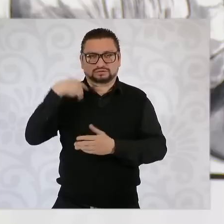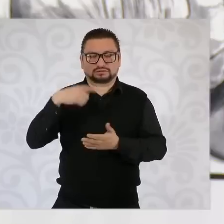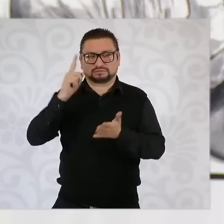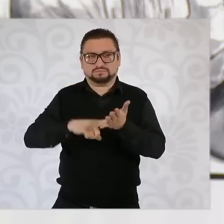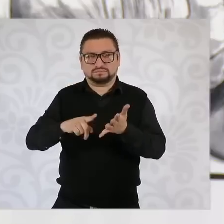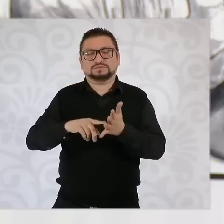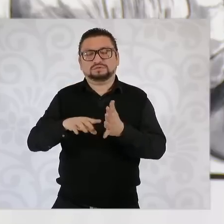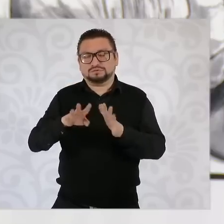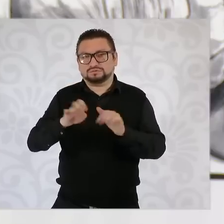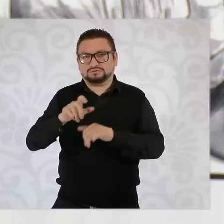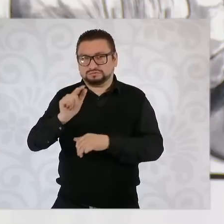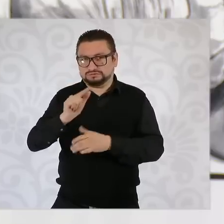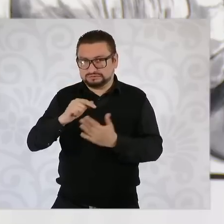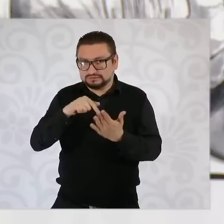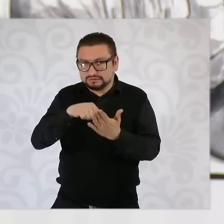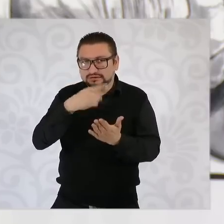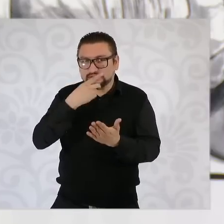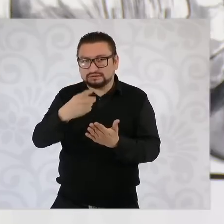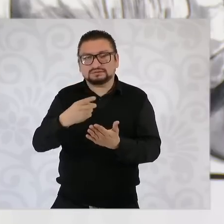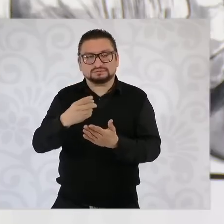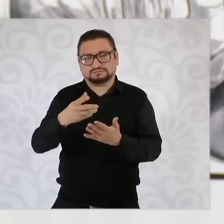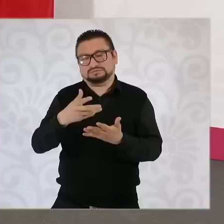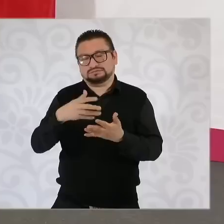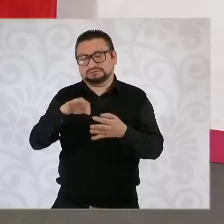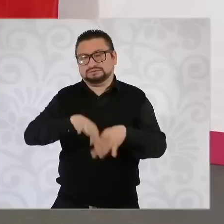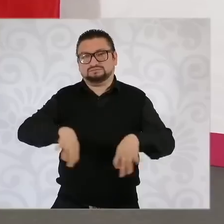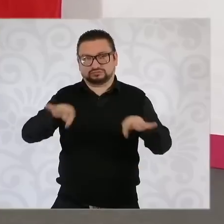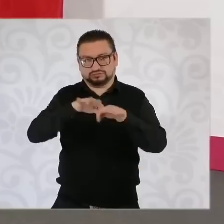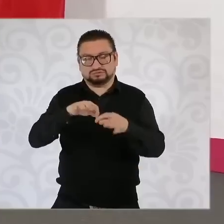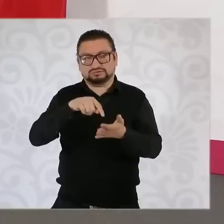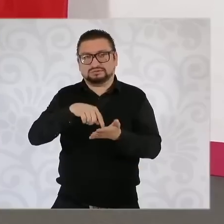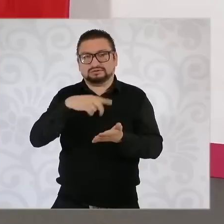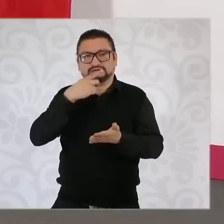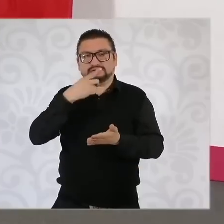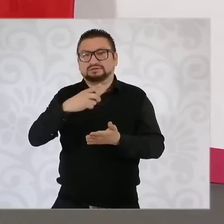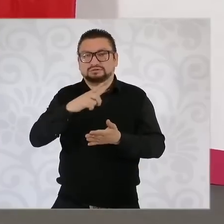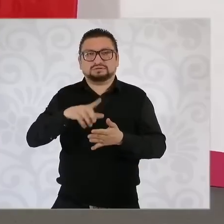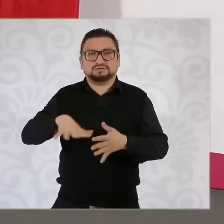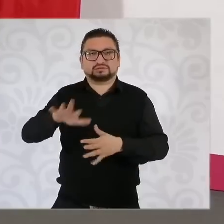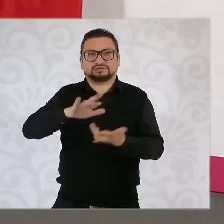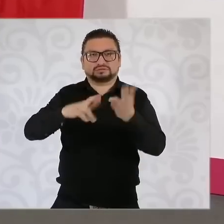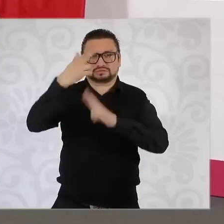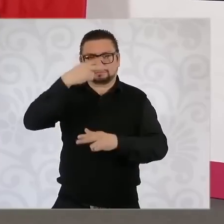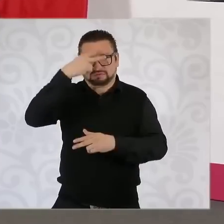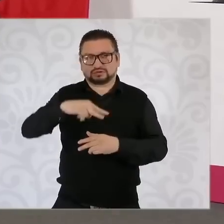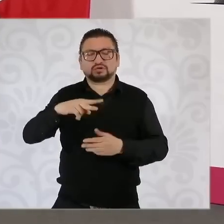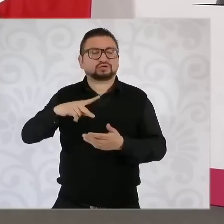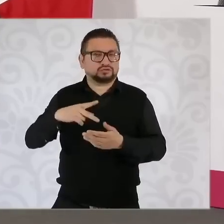y a una de las grandes consignas que movilizó la Revolución Mexicana con Francisco imadero